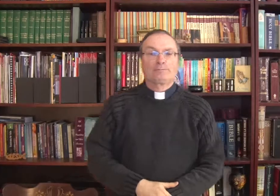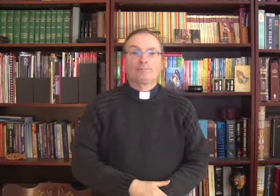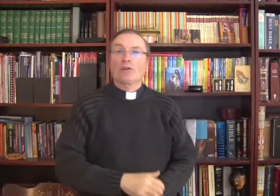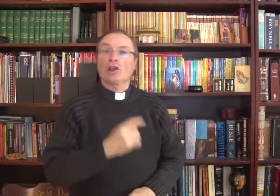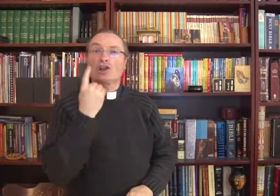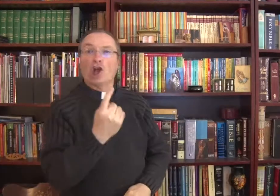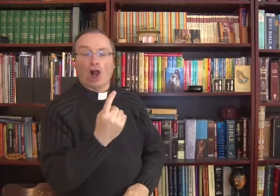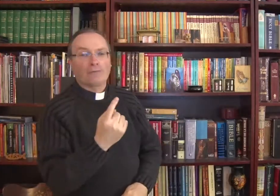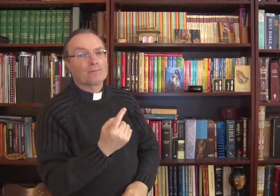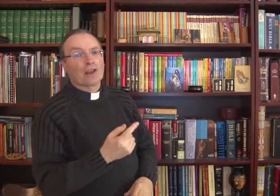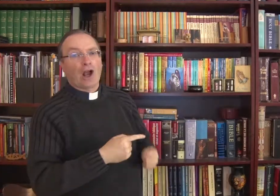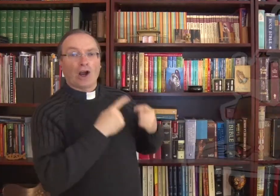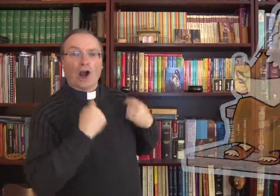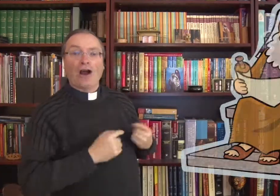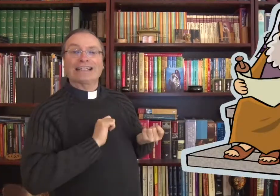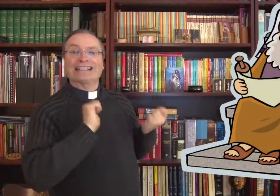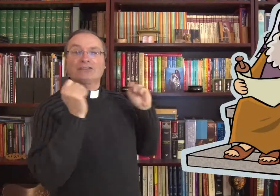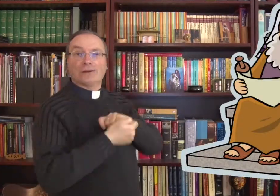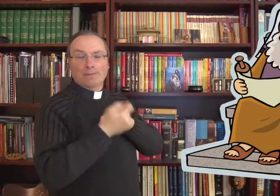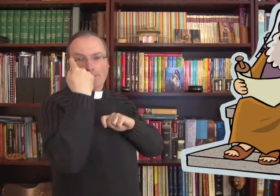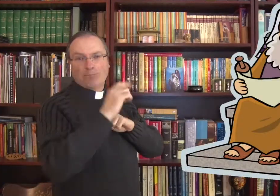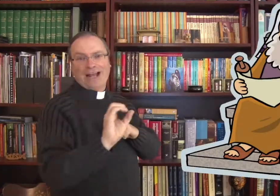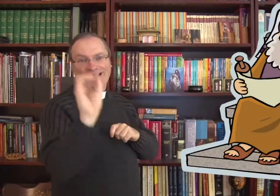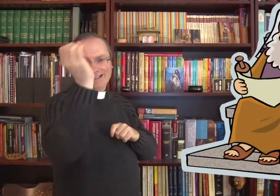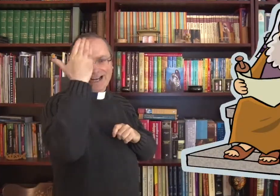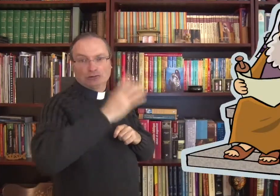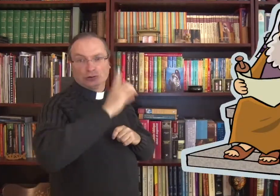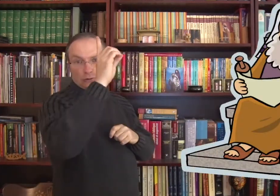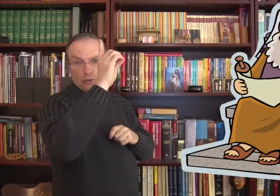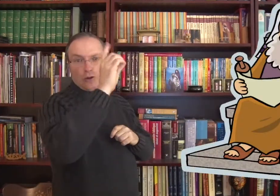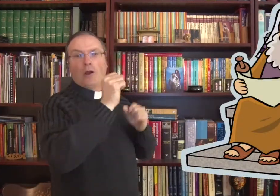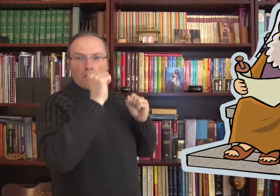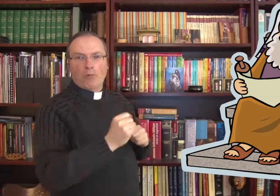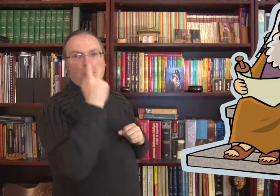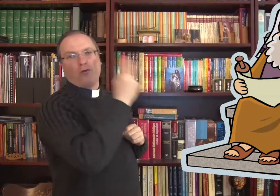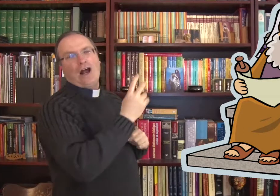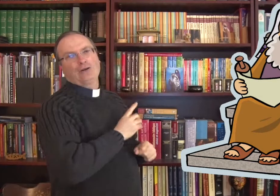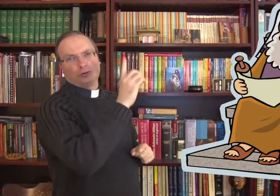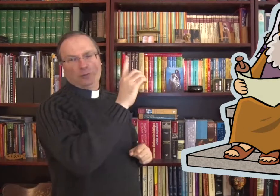Seul un cœur transformé par la grâce de Dieu peut voir Dieu,